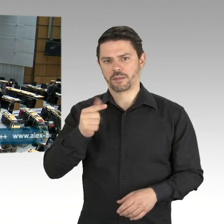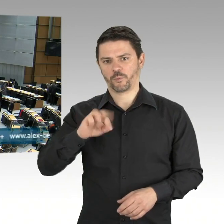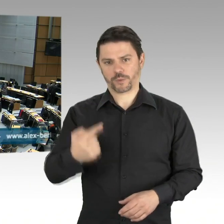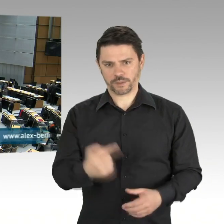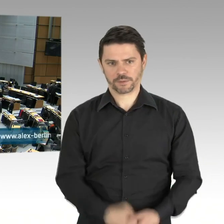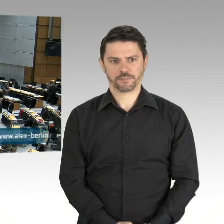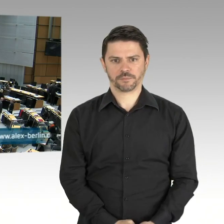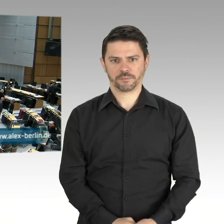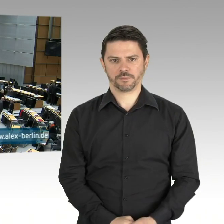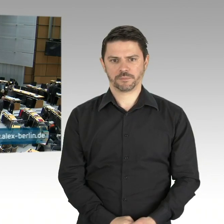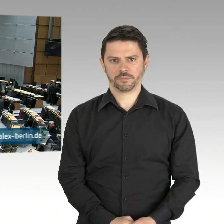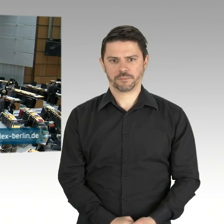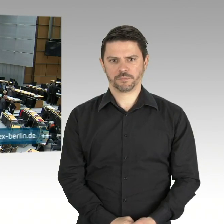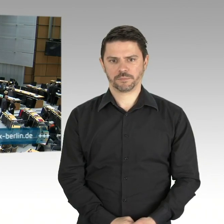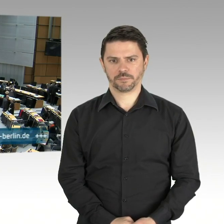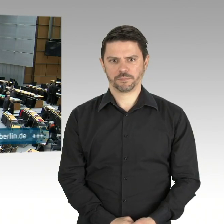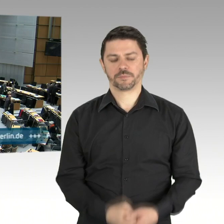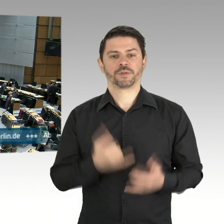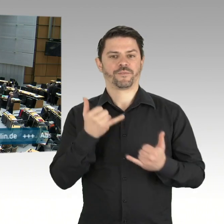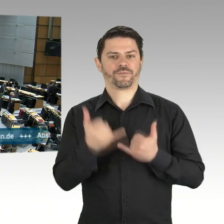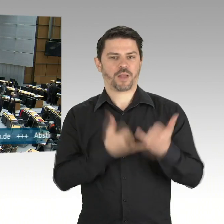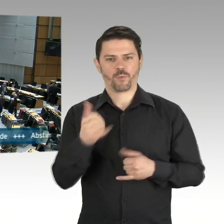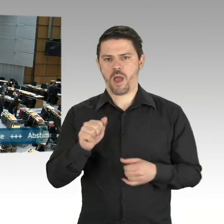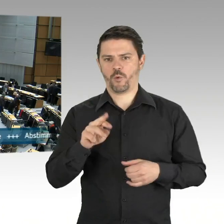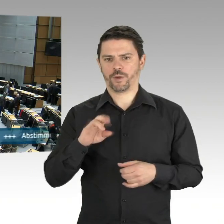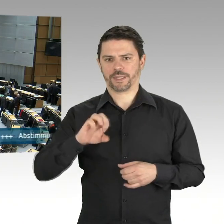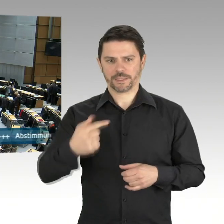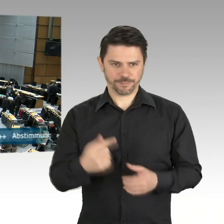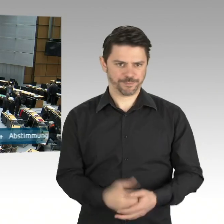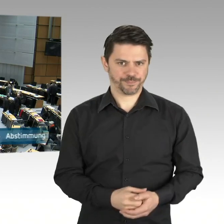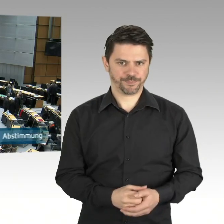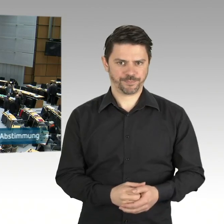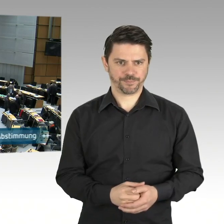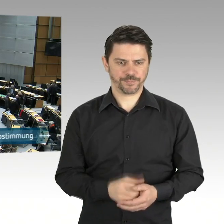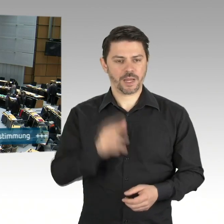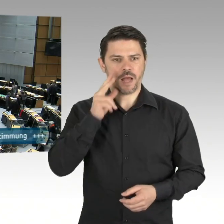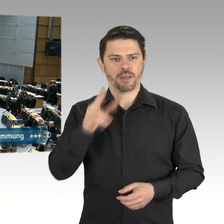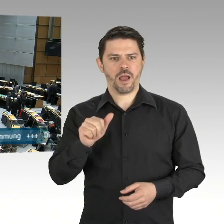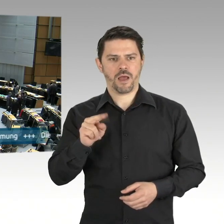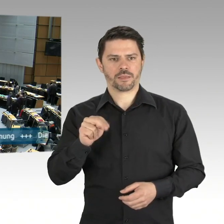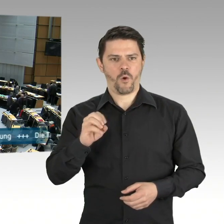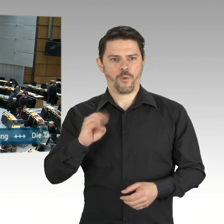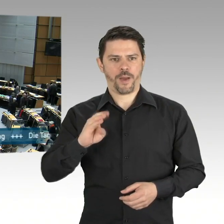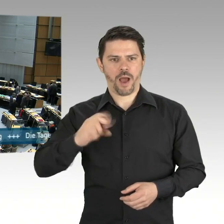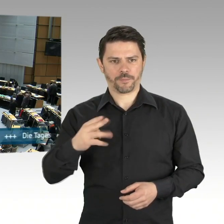Herr Dr. Hans-Joachim Berg. Herr Philipp Bertram. Frau Jessica Bießmann.